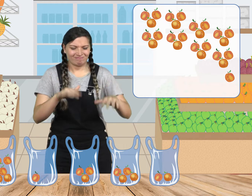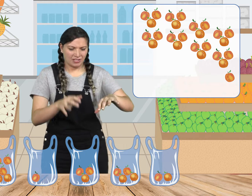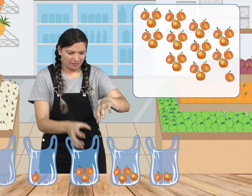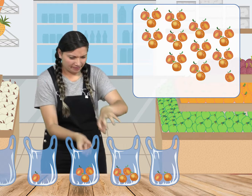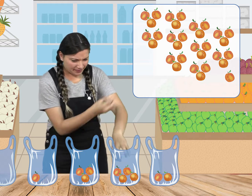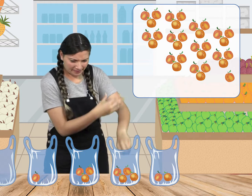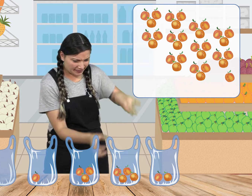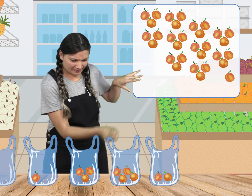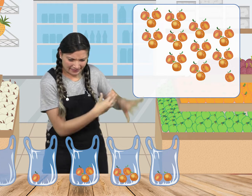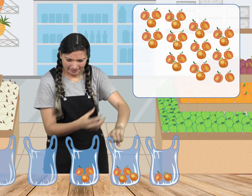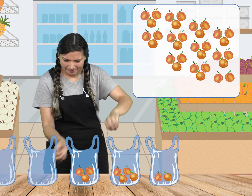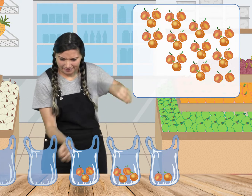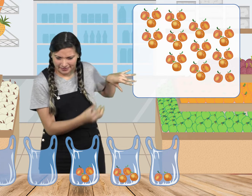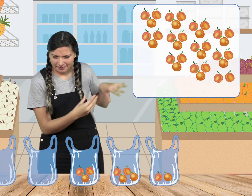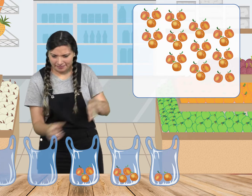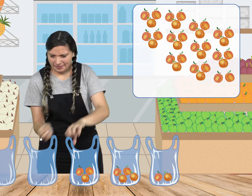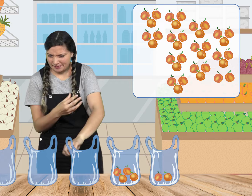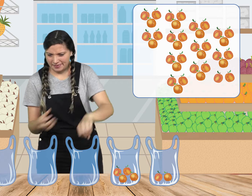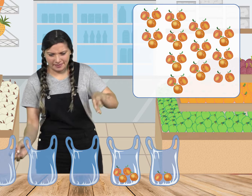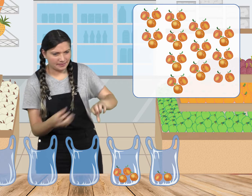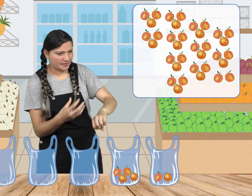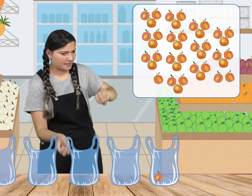Desempaco de nuevo y repito.